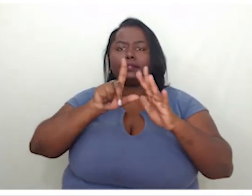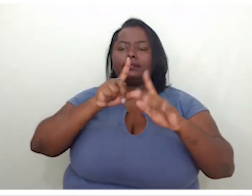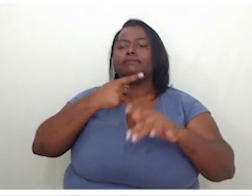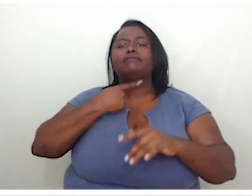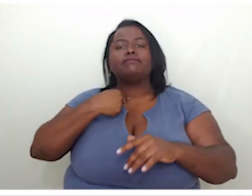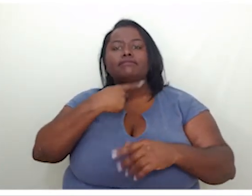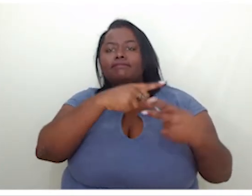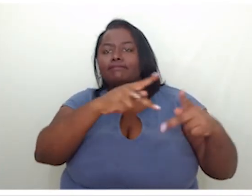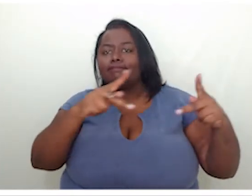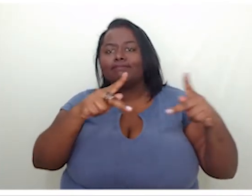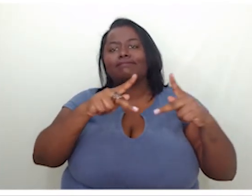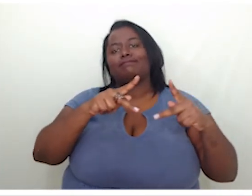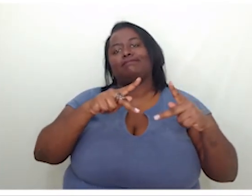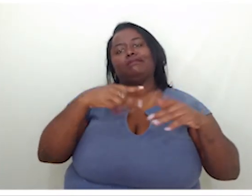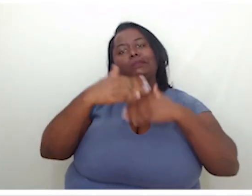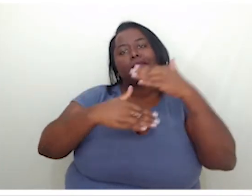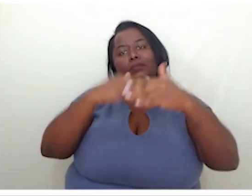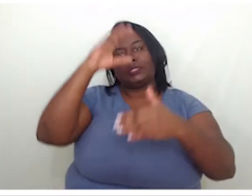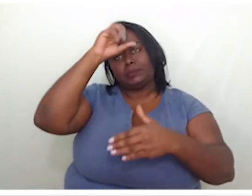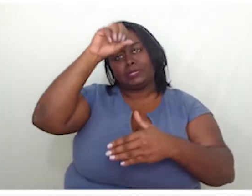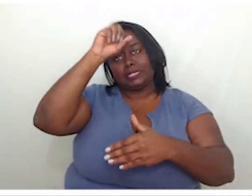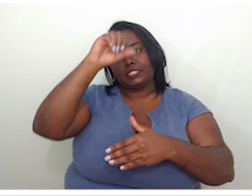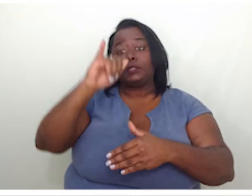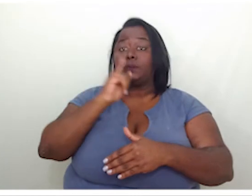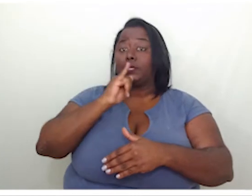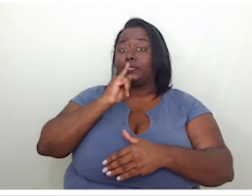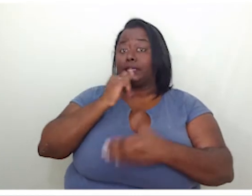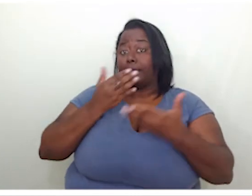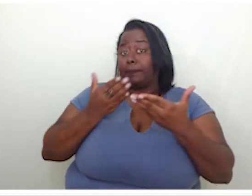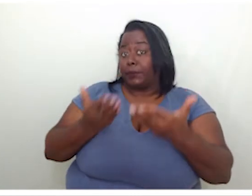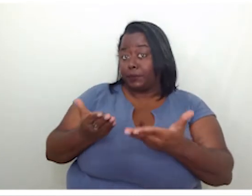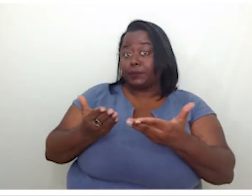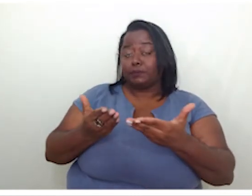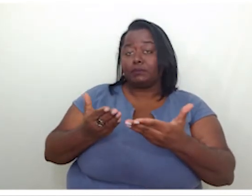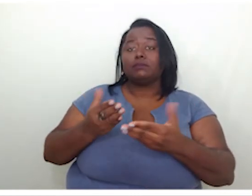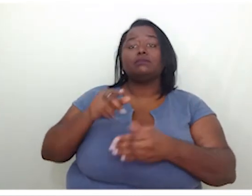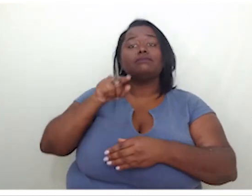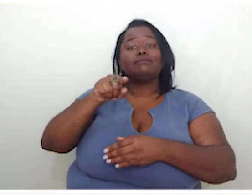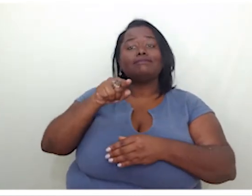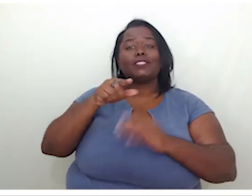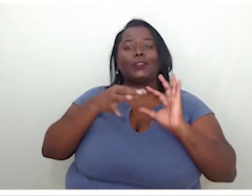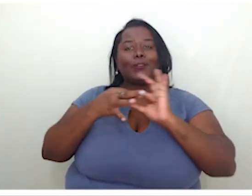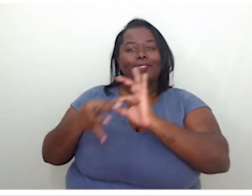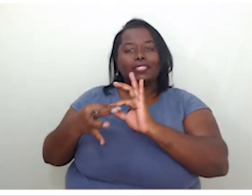el Google Sites es usado como un portal para todas las actividades del ambiente de aprendizaje